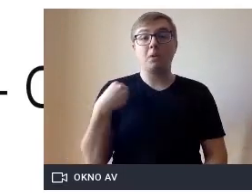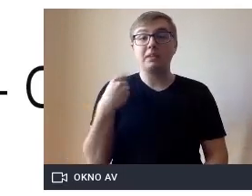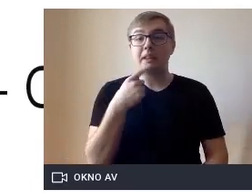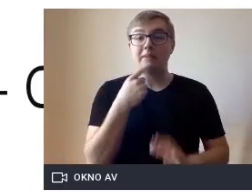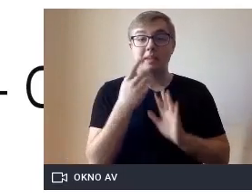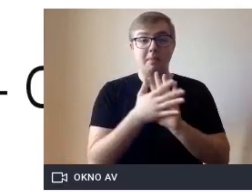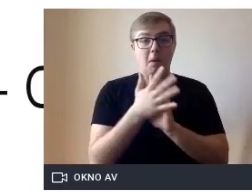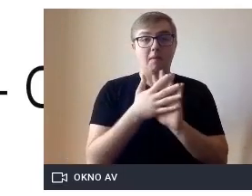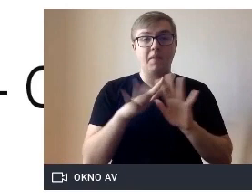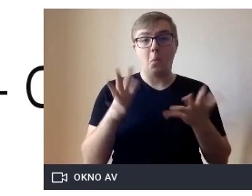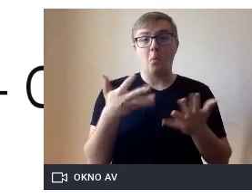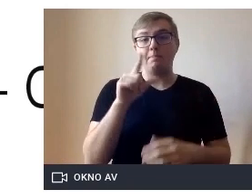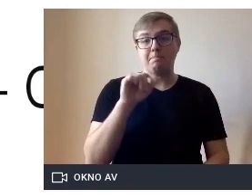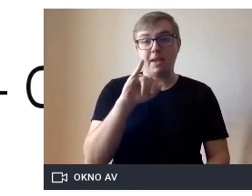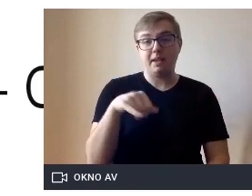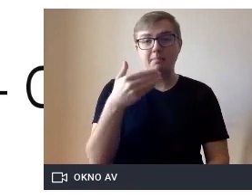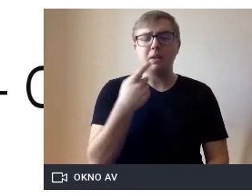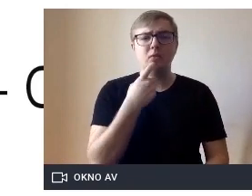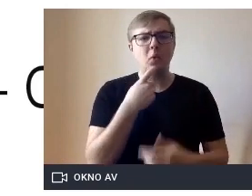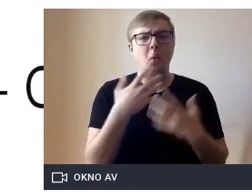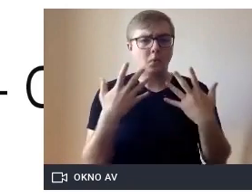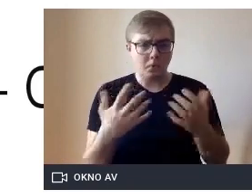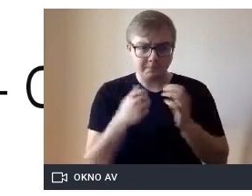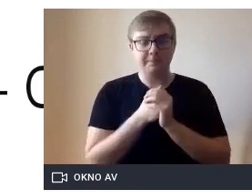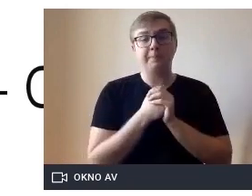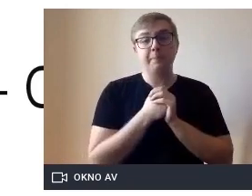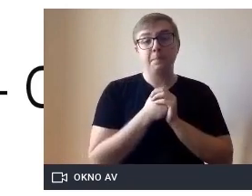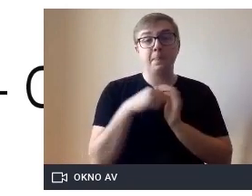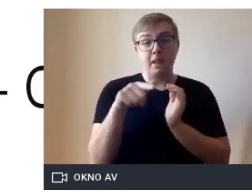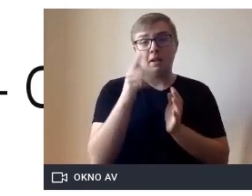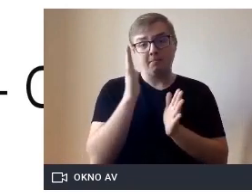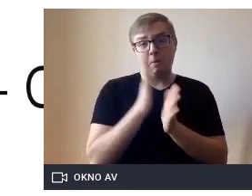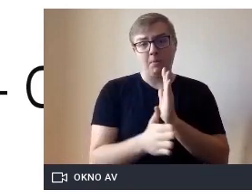Polski Język Migowy (PJM) - co to oznacza?